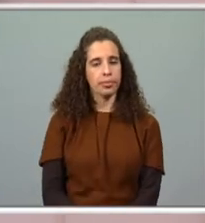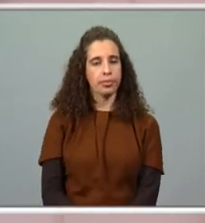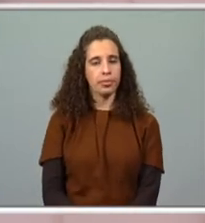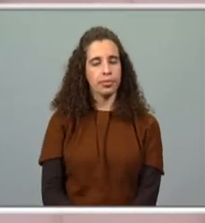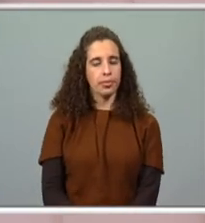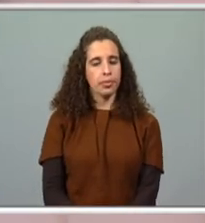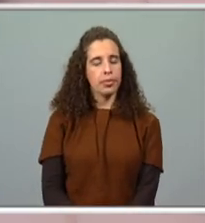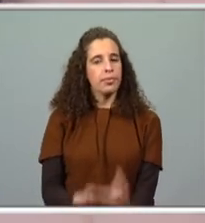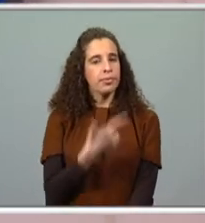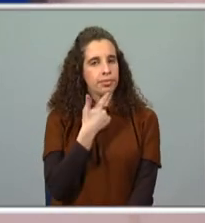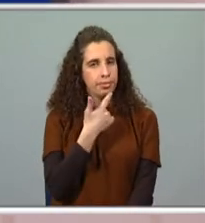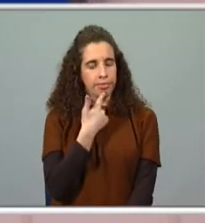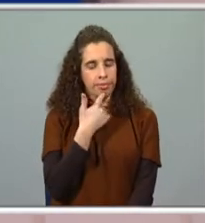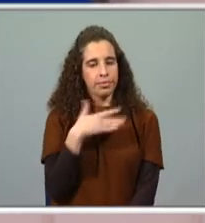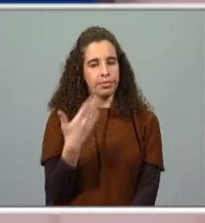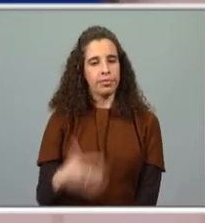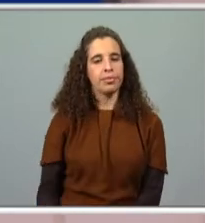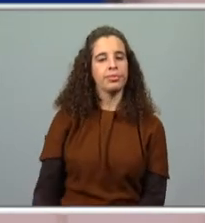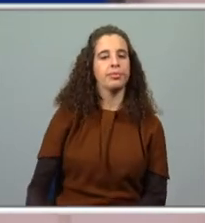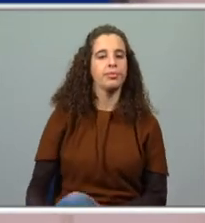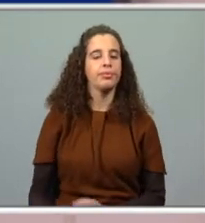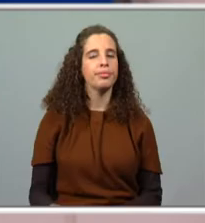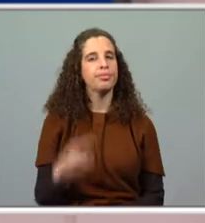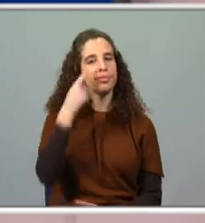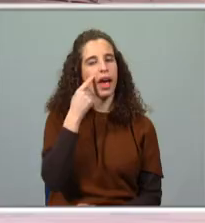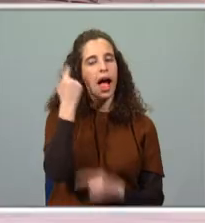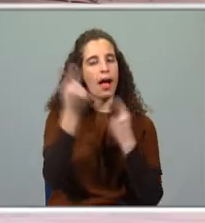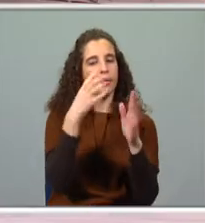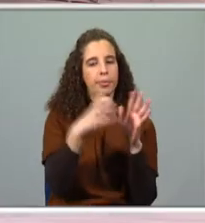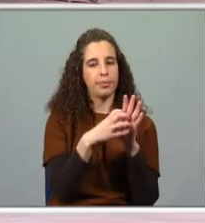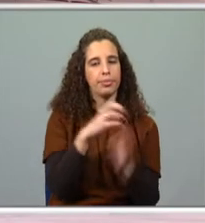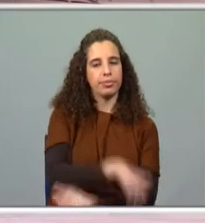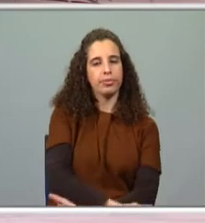para perceber ora vou apresentar daqui algumas imagens 現在要了解我將從這裡介紹一些圖片